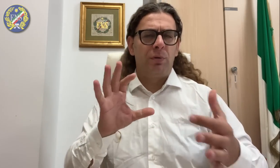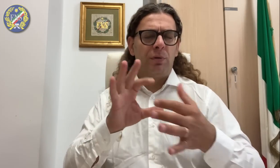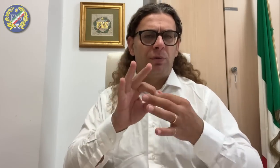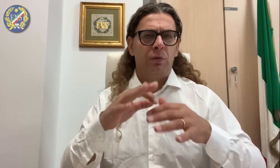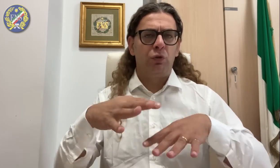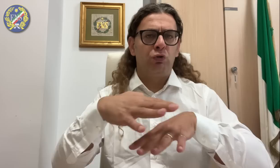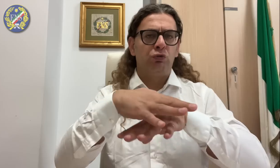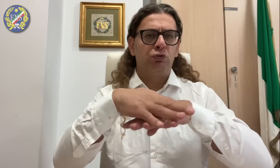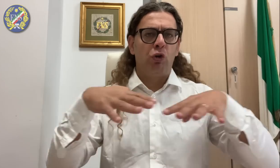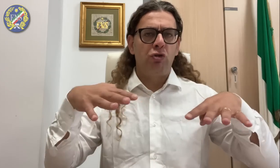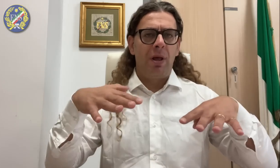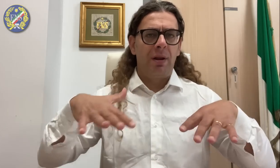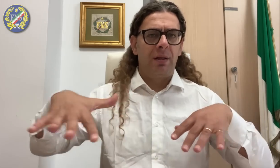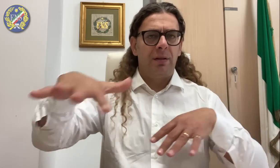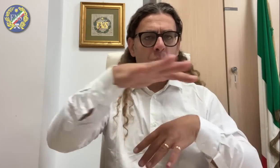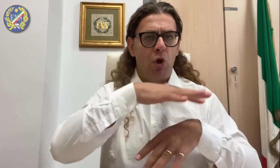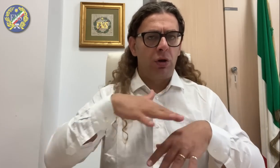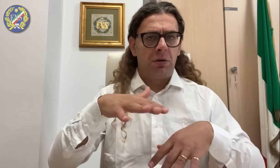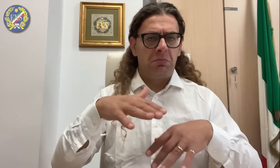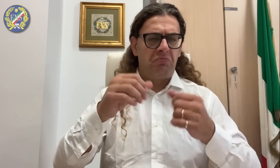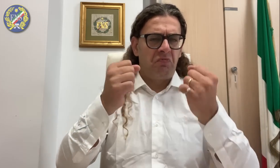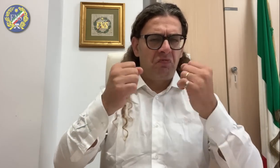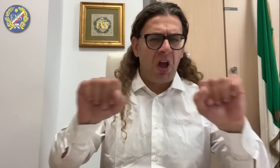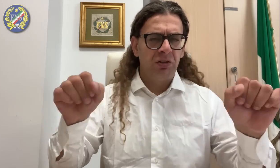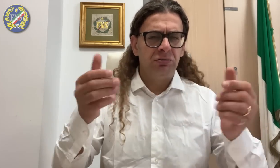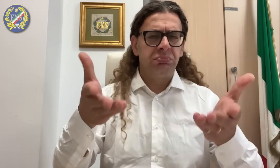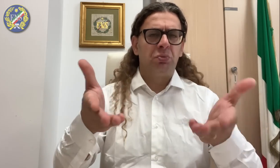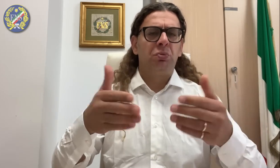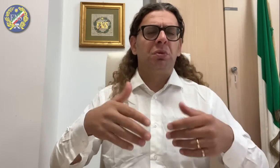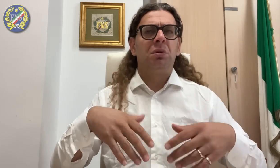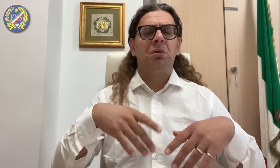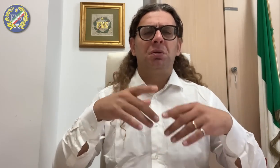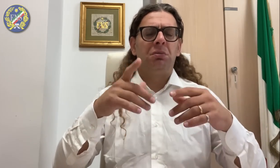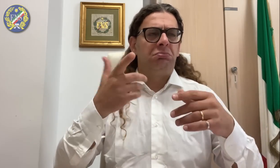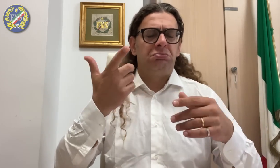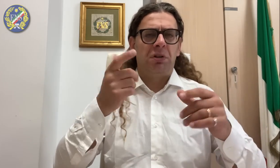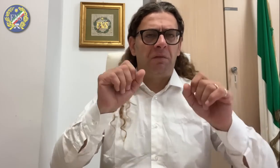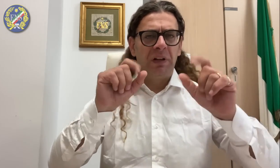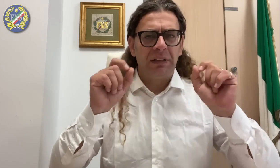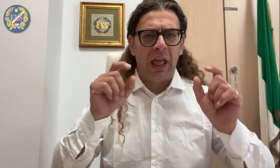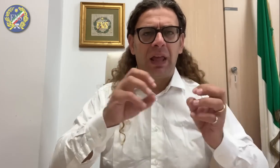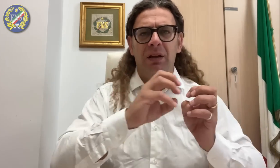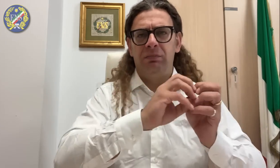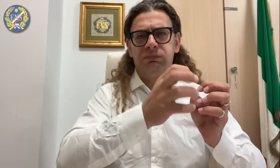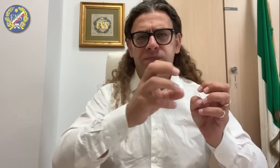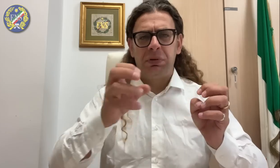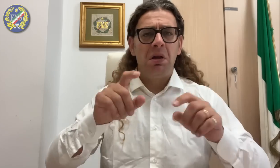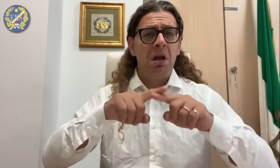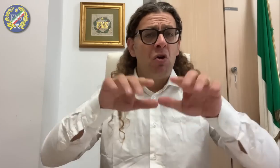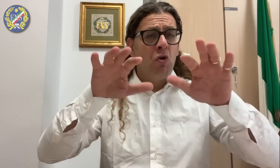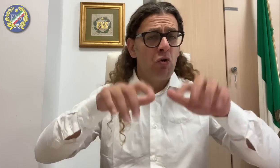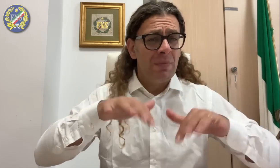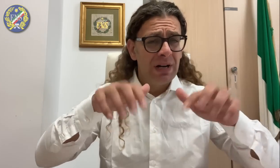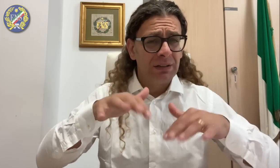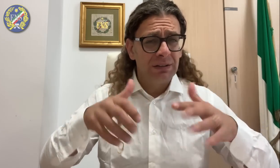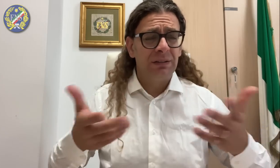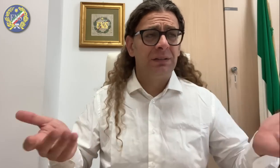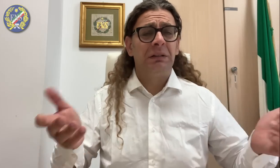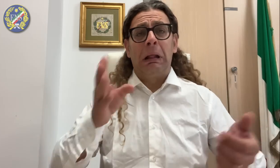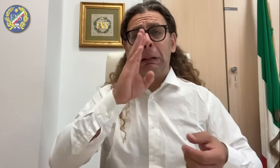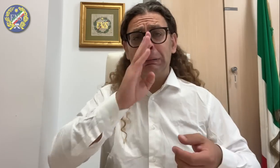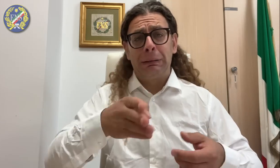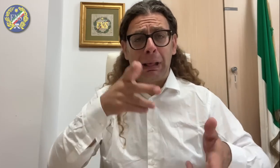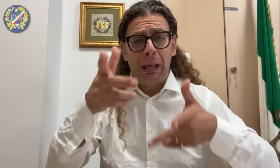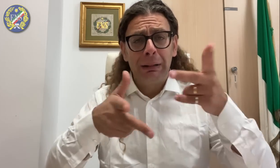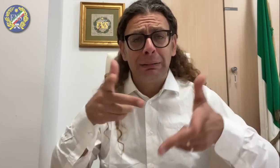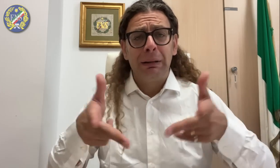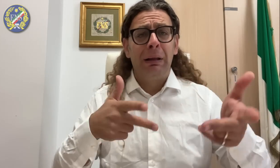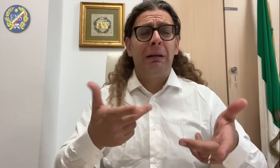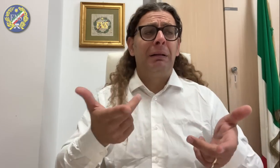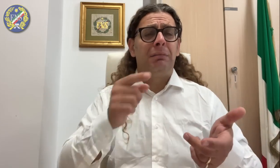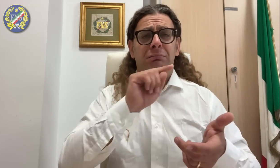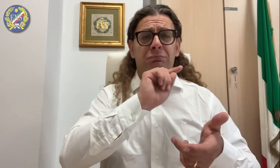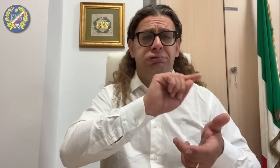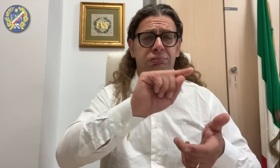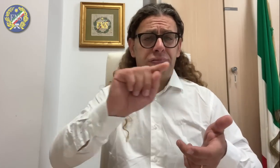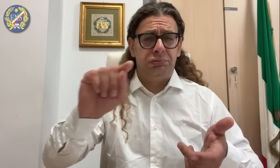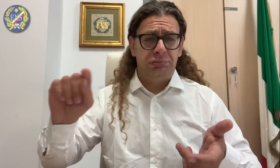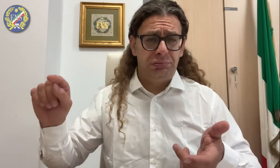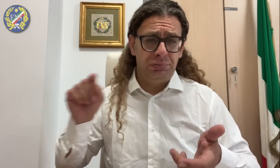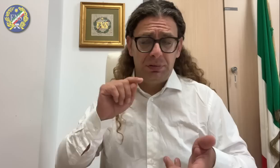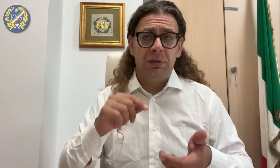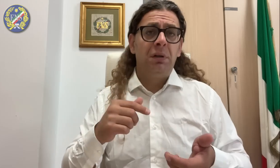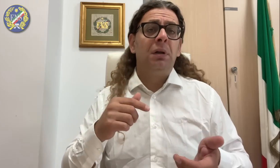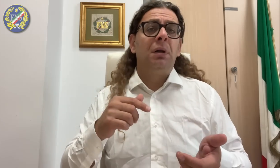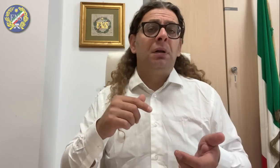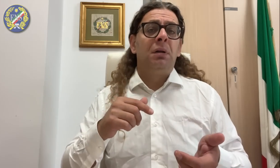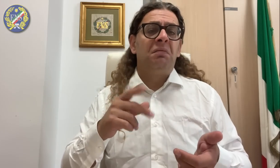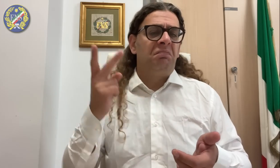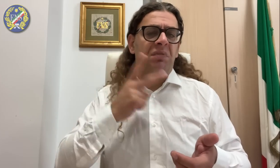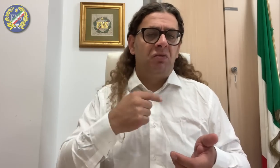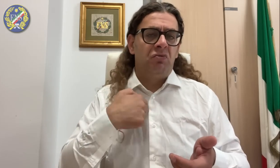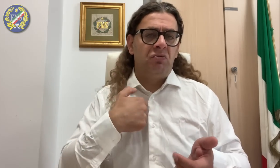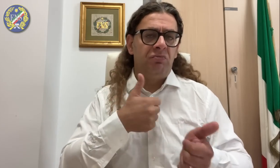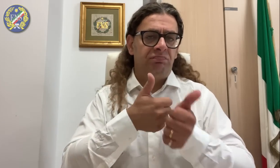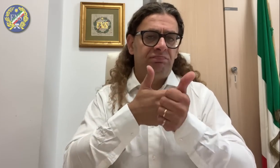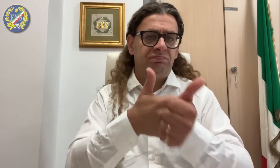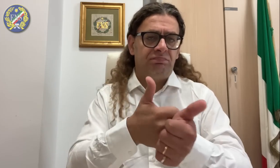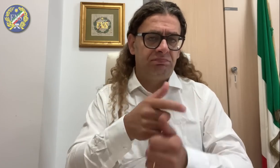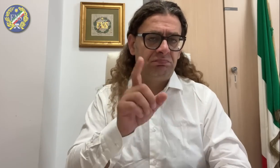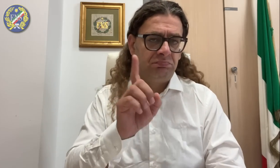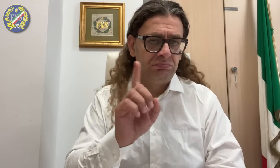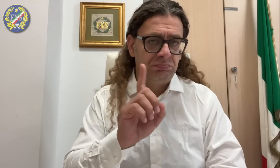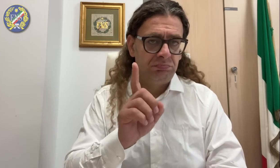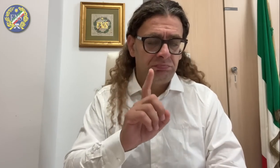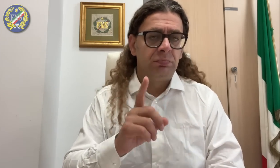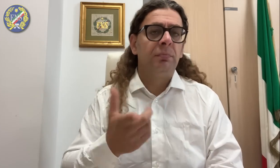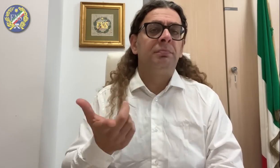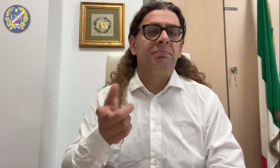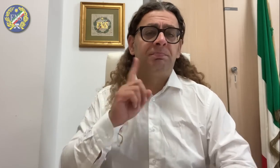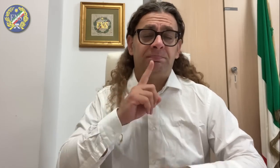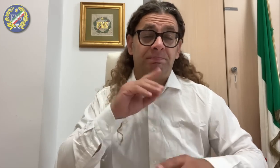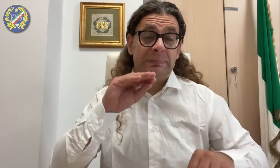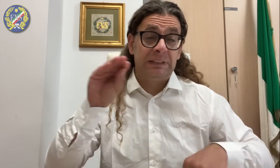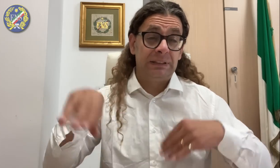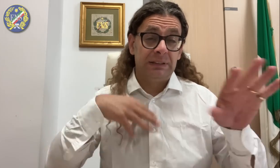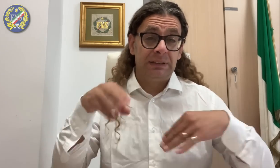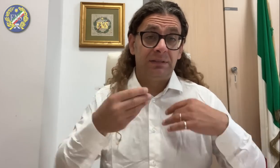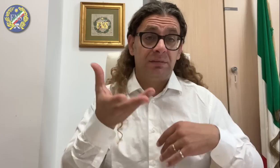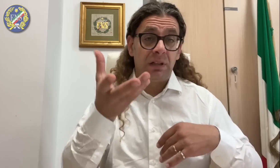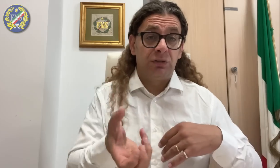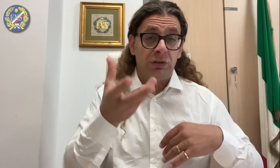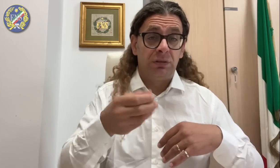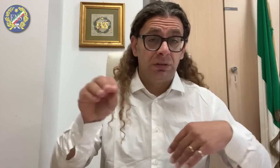improprio dei social netwotk, come Facebook, dove sono stati postati numerosi video, commenti, dirette ai quali, in realtà, non sto dietro però ho ricevuto